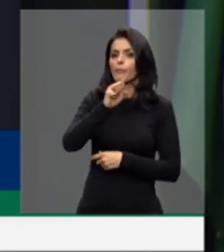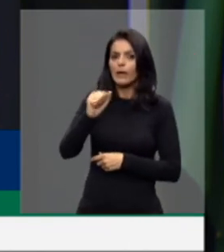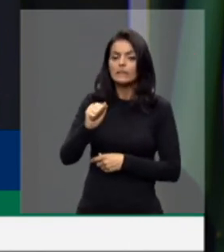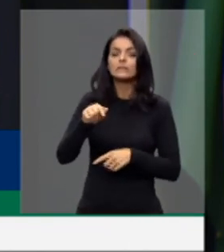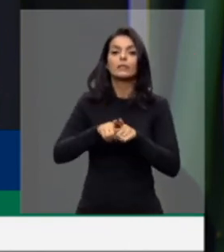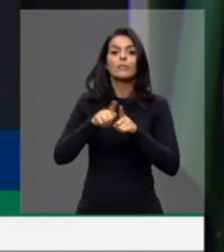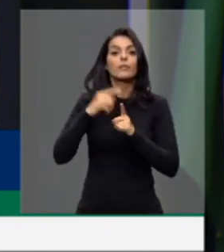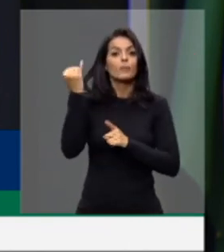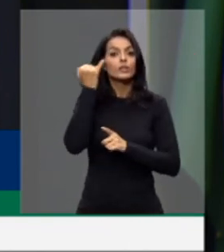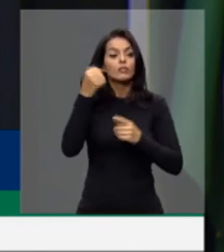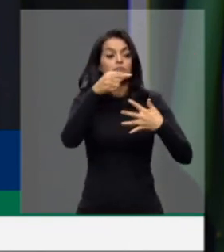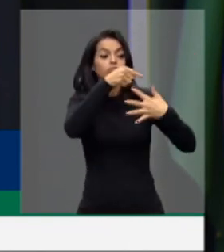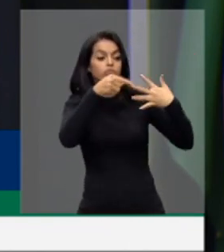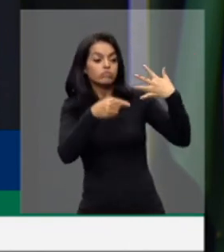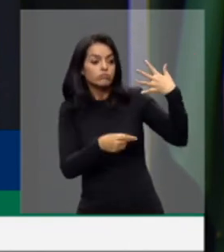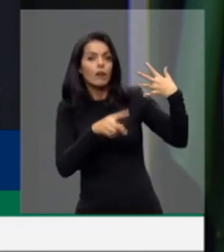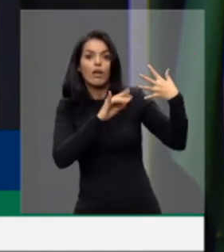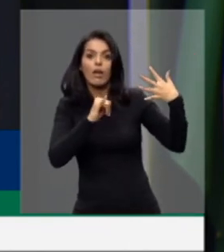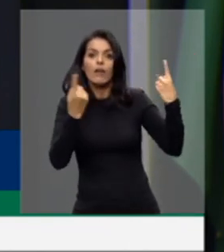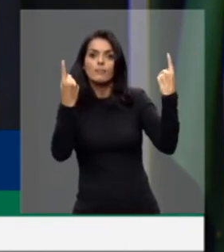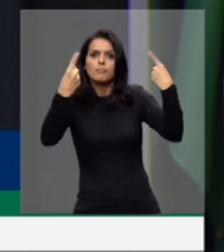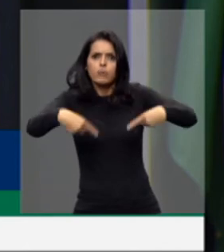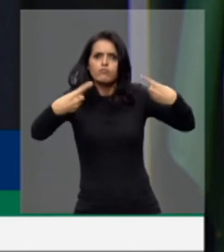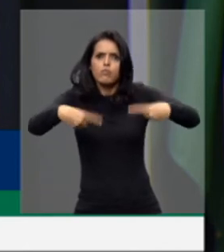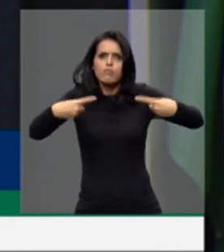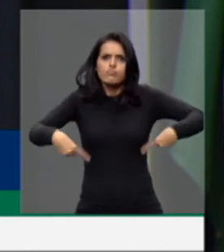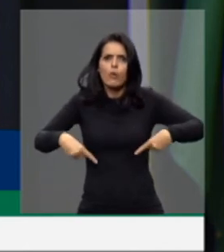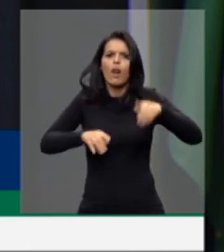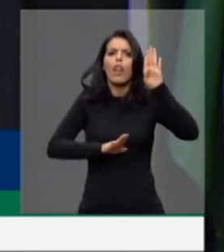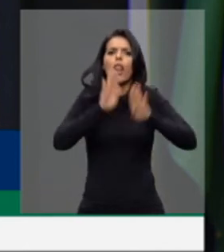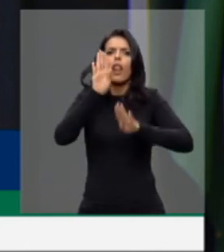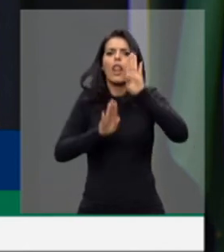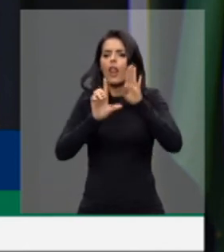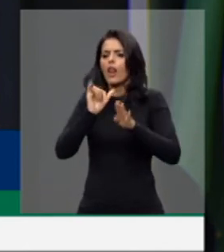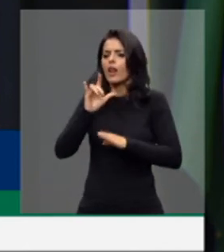CONSUMO DE ENERGIA, LIGADOS AS USINAS EÓ LICAS, SOLARES É IMPORTANTE DESTACAR QUE AS